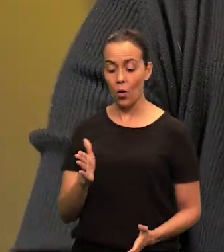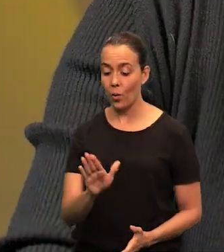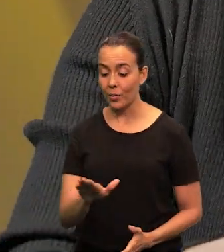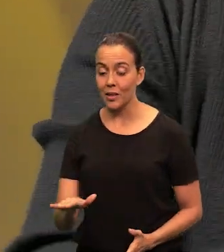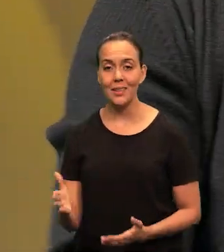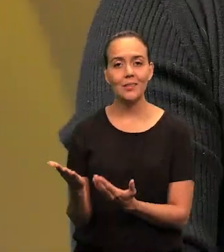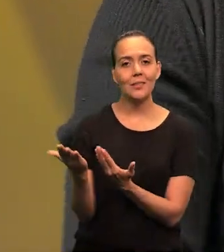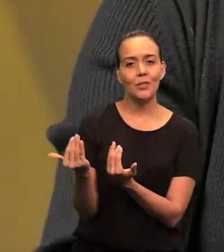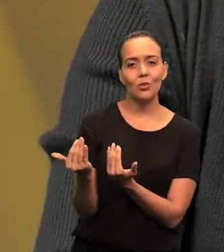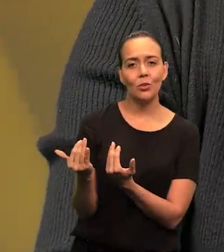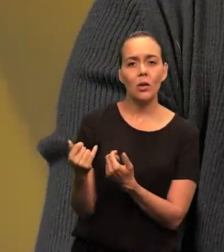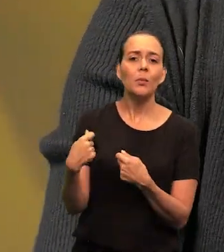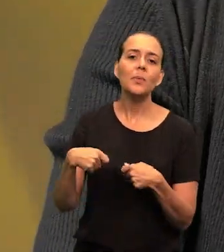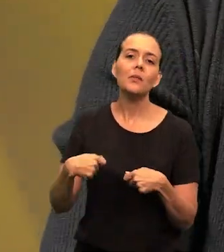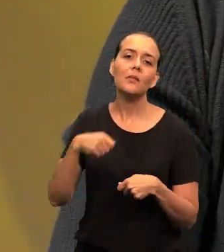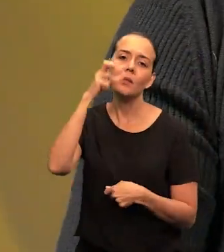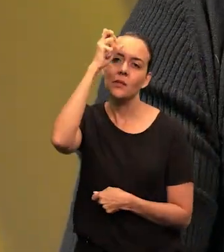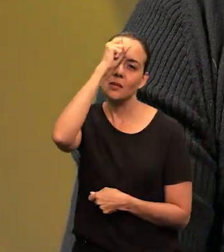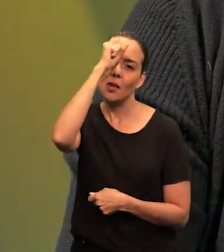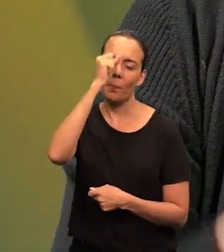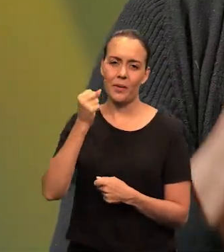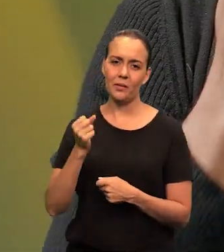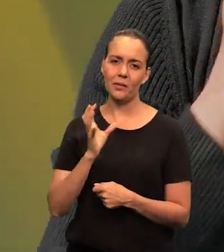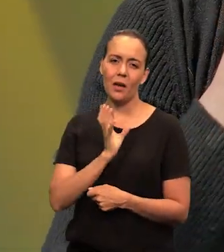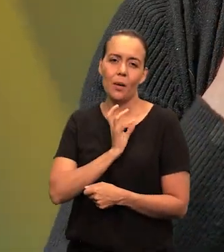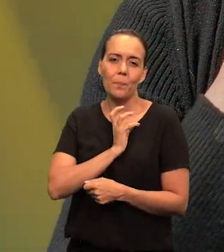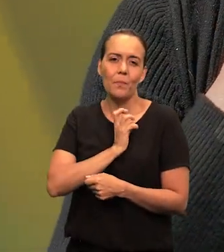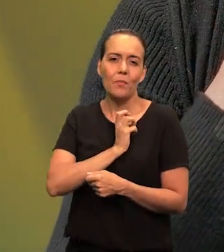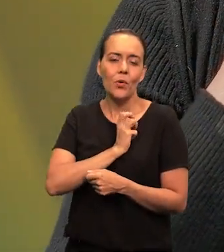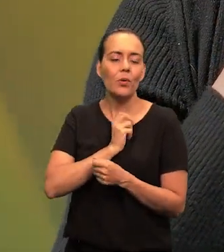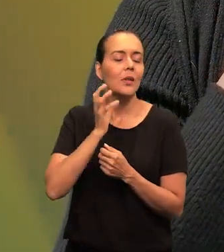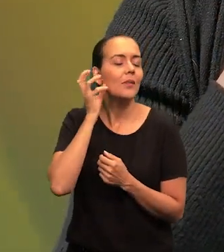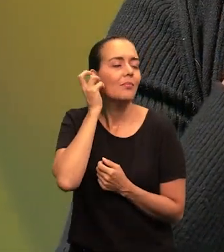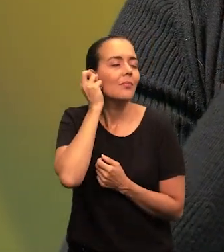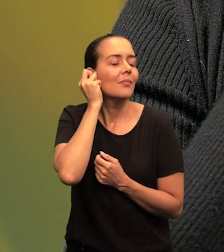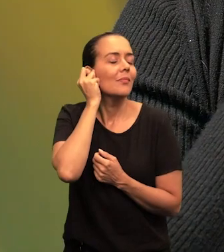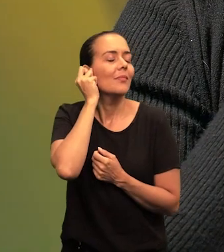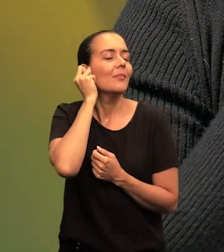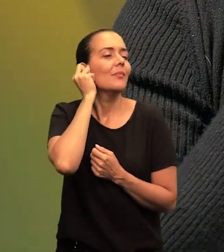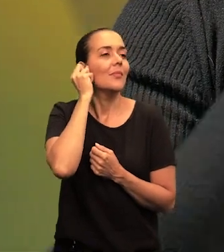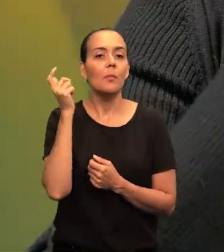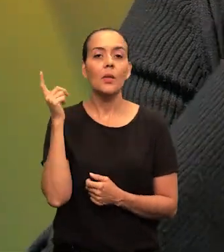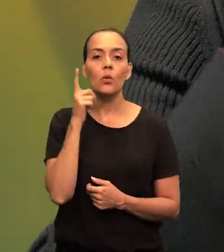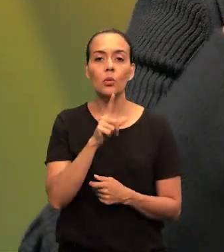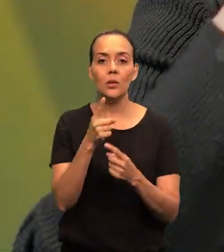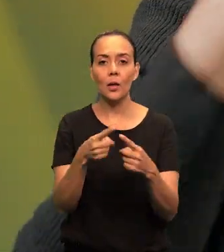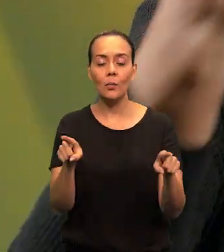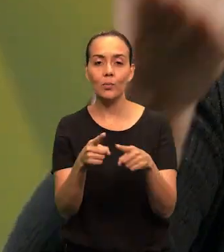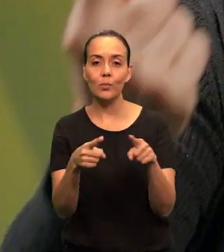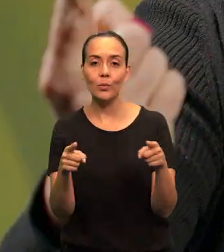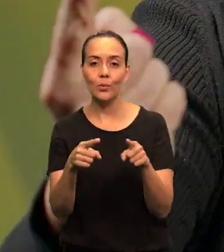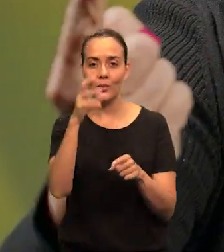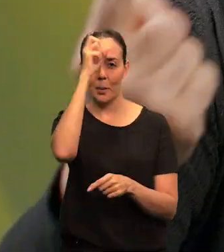Uma criança, um adolescente, ele tem que aprender a colocar amor no ouvido, para ele aprender a ouvir música,